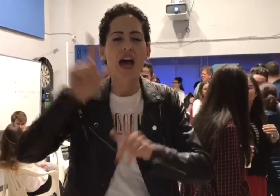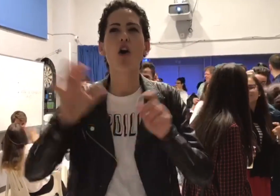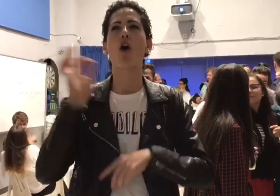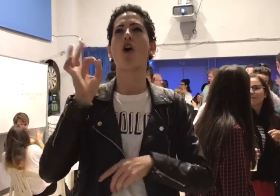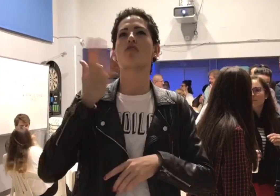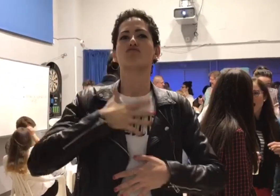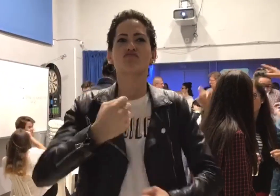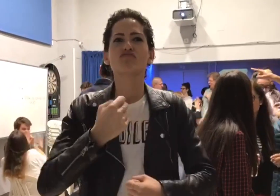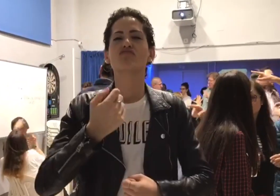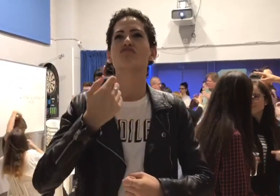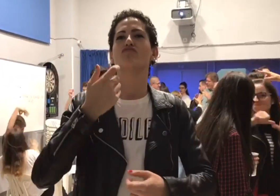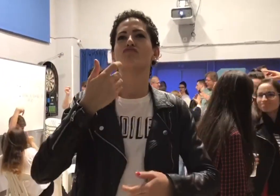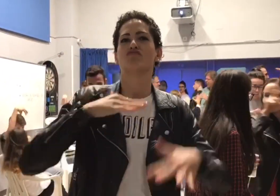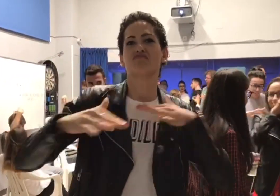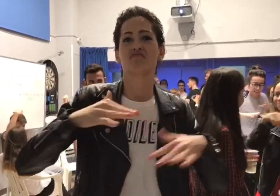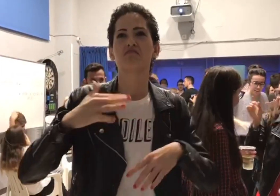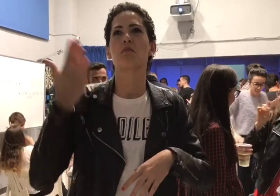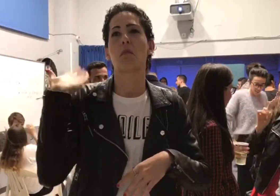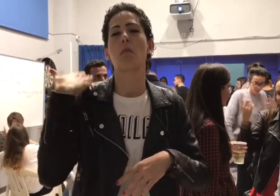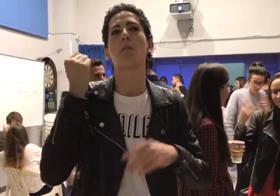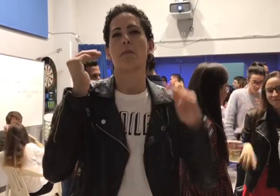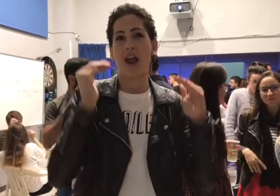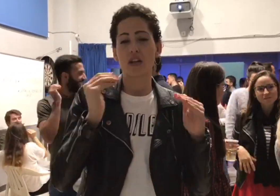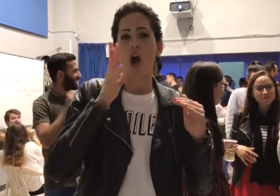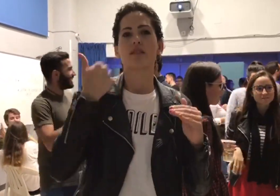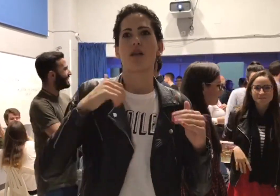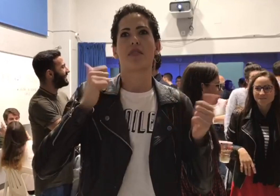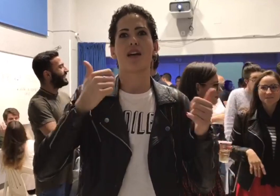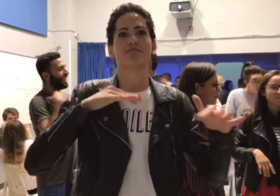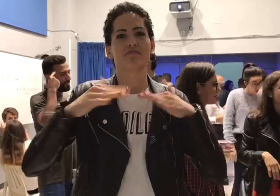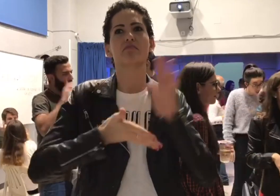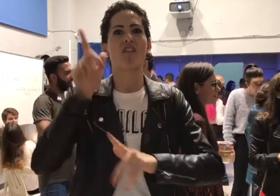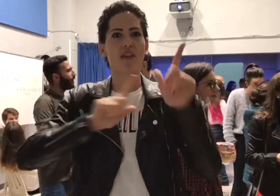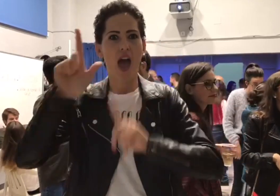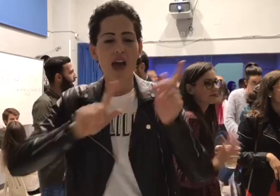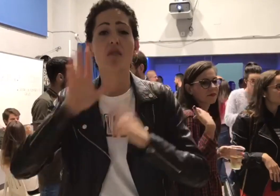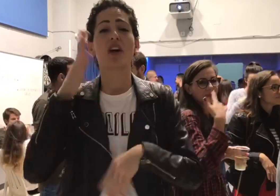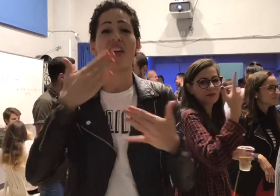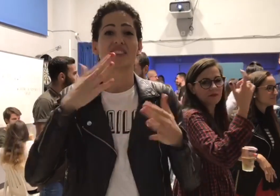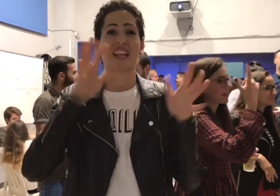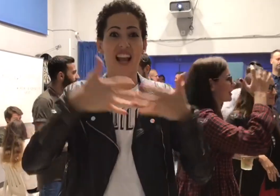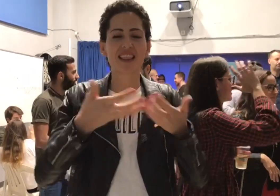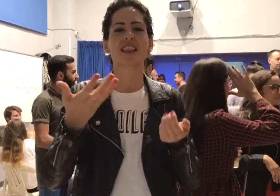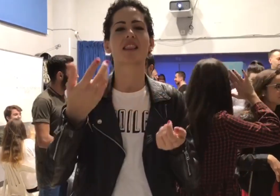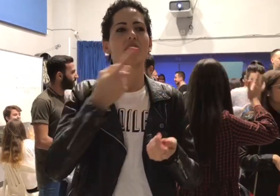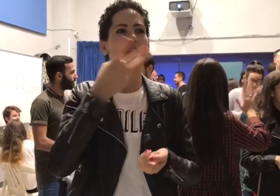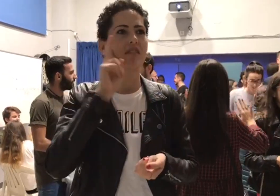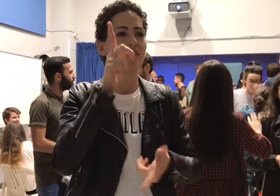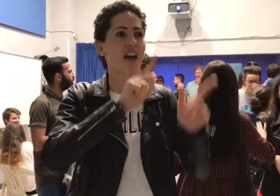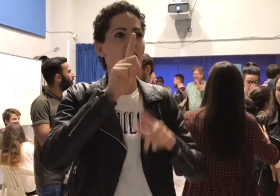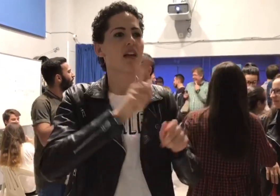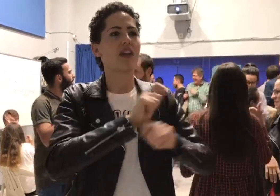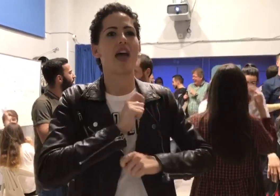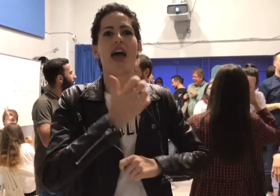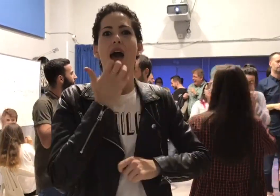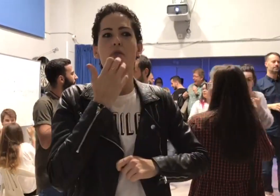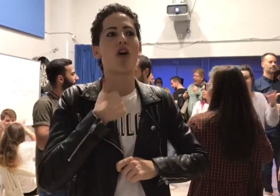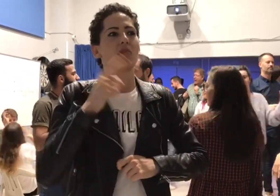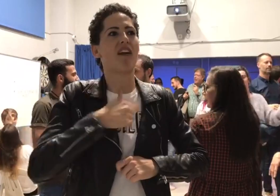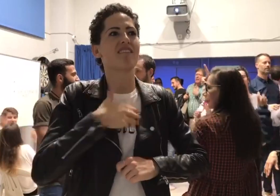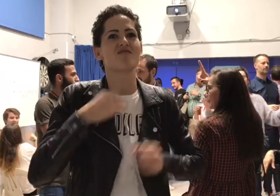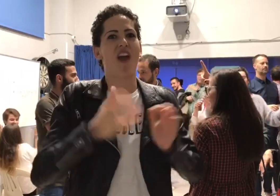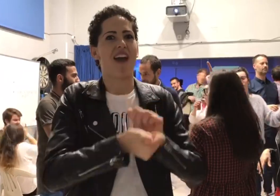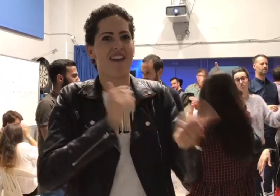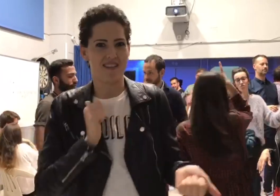nuevas acciones, y ahora más gracias a internet, o ver a otras personas que han viajado, y nos da ánimos.